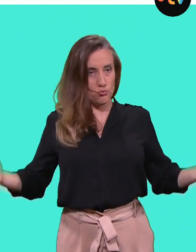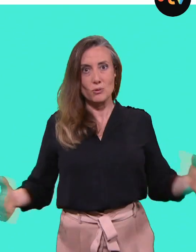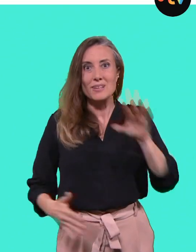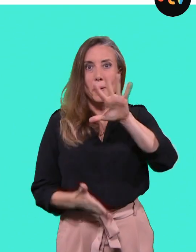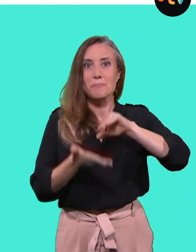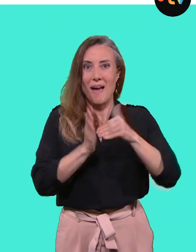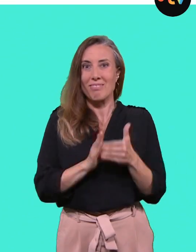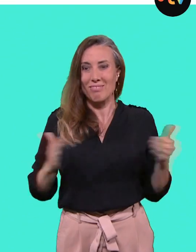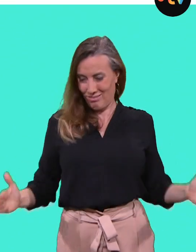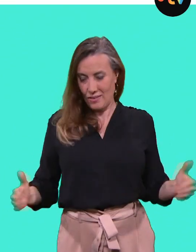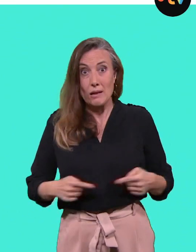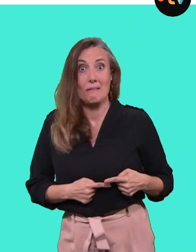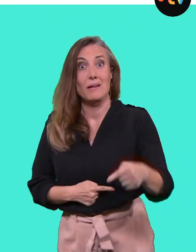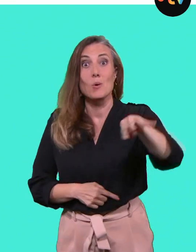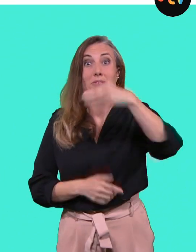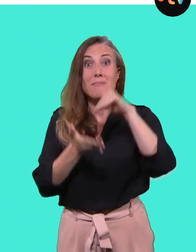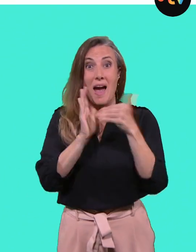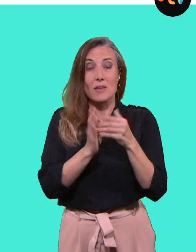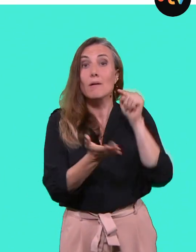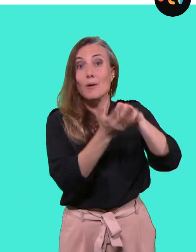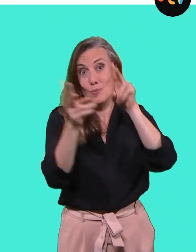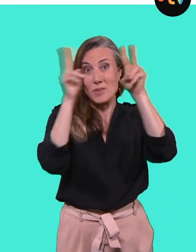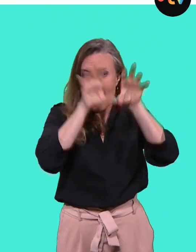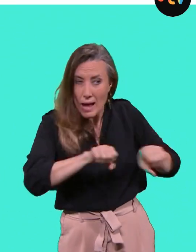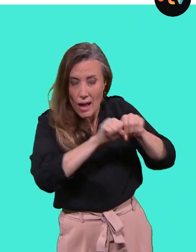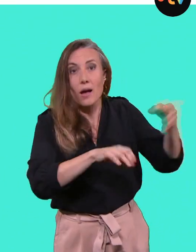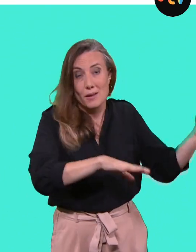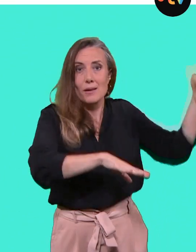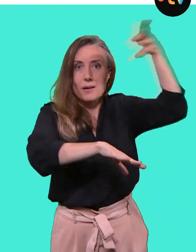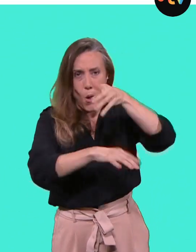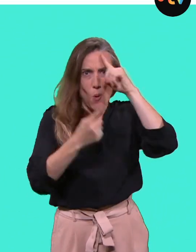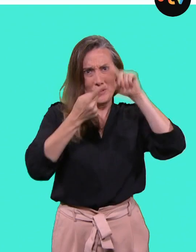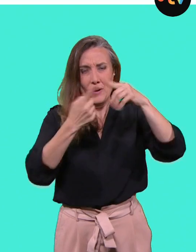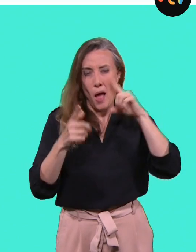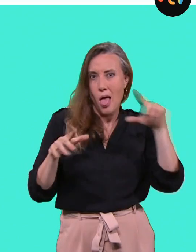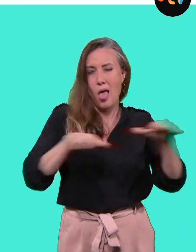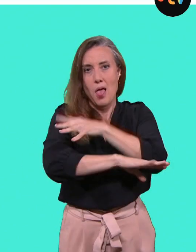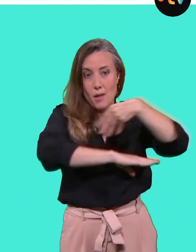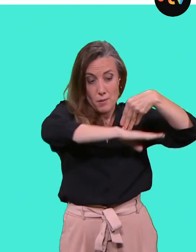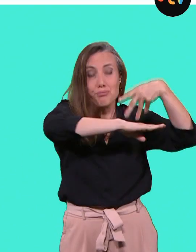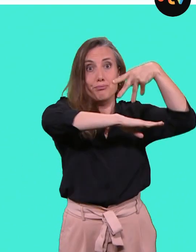Il est posé sur un trimaran de 14 m de long et 5 m de large fabriqué en Bretagne,